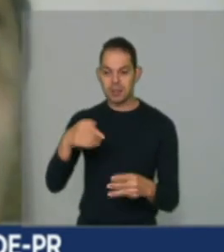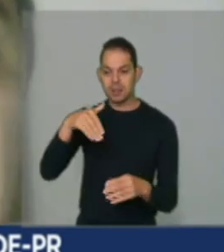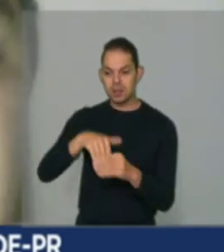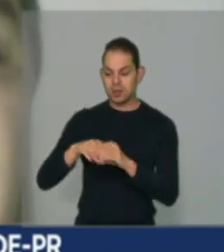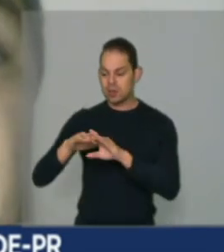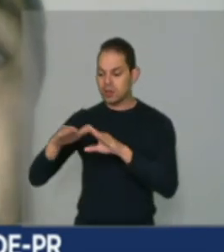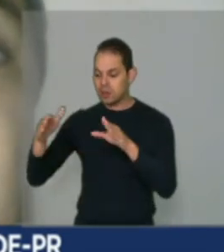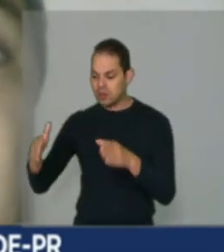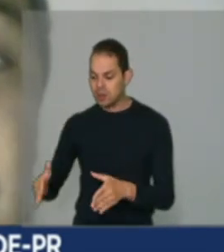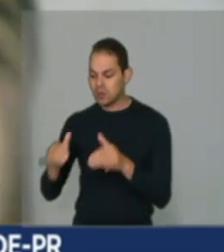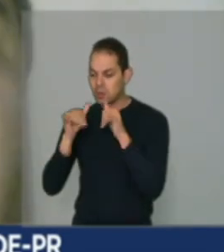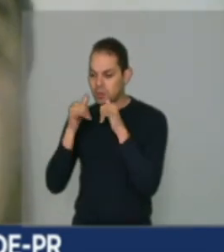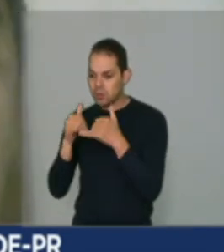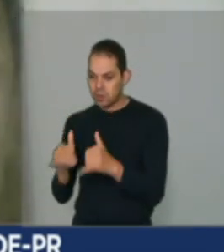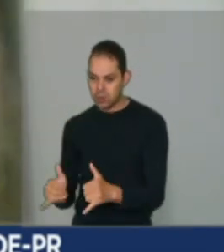SEM REGISTRO EM PAPEL. EM LARGA ESCALA EM ELEIÇÕES